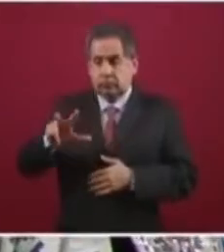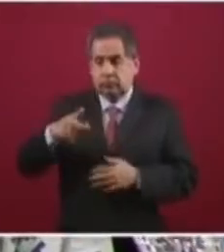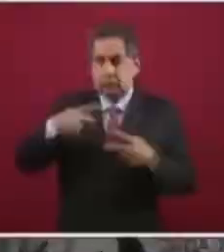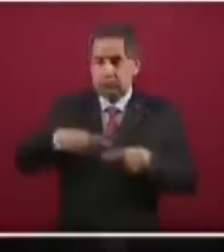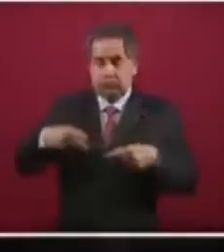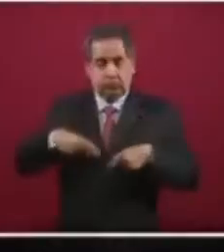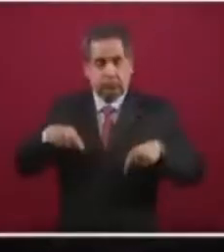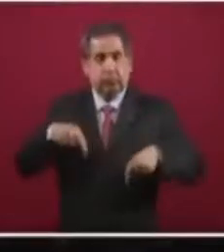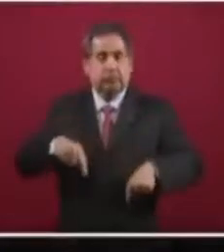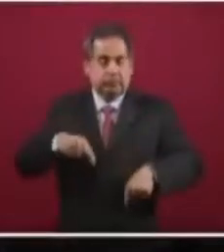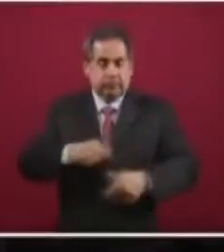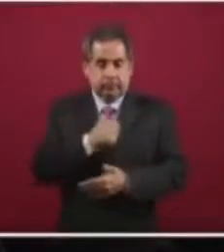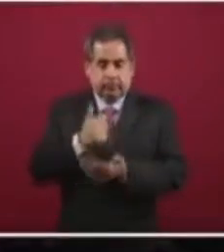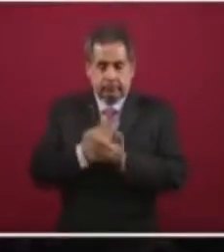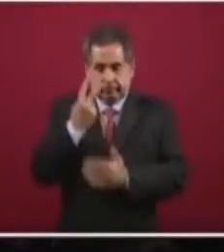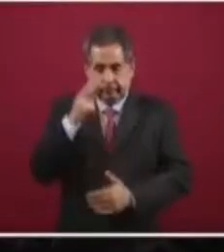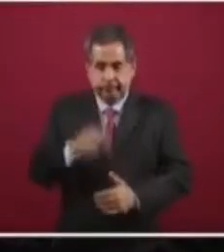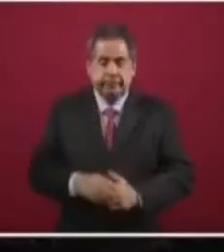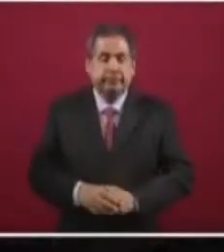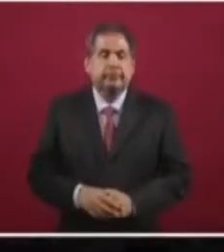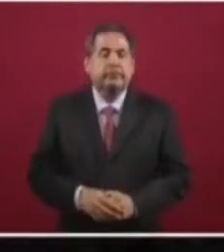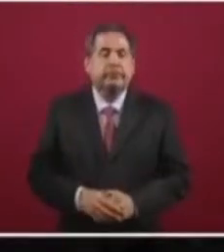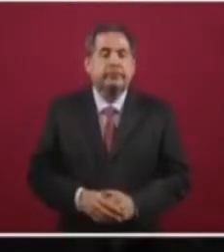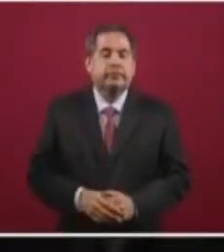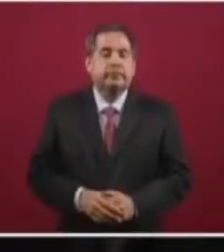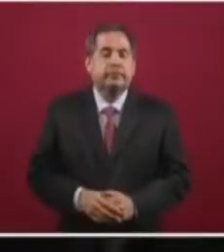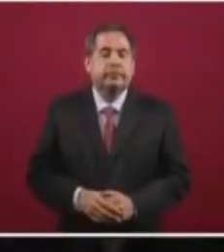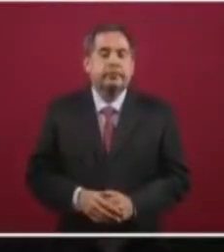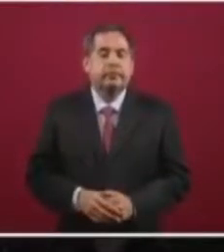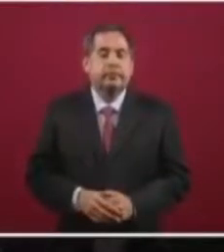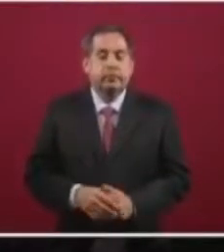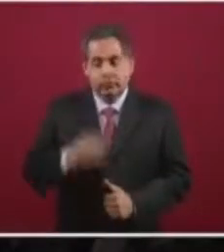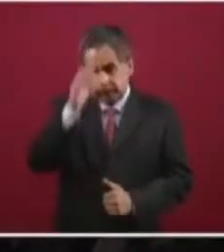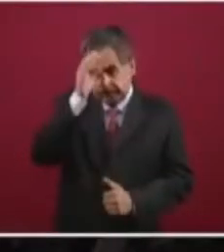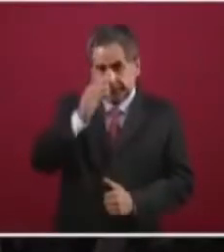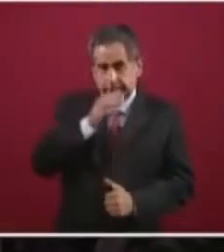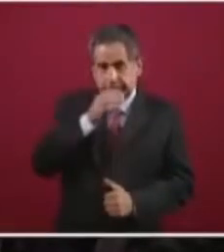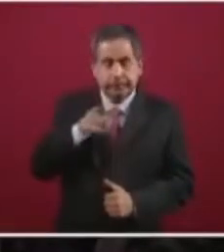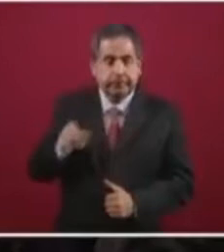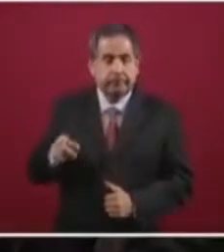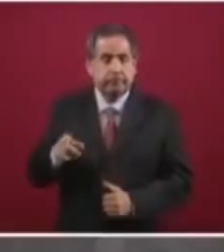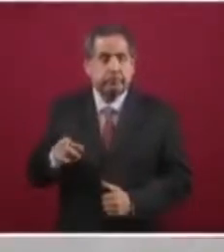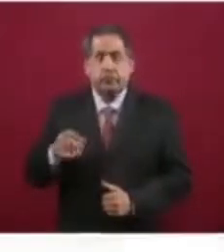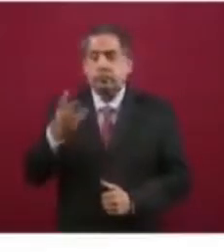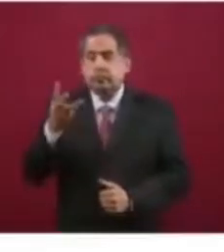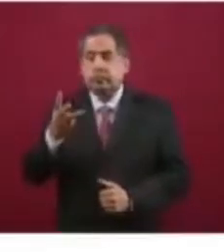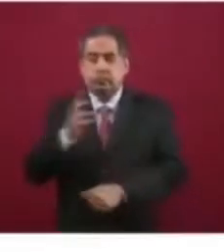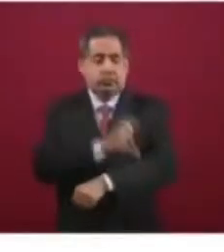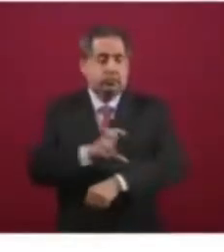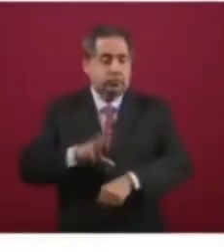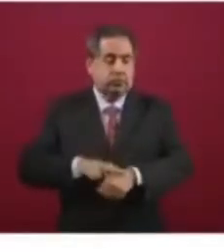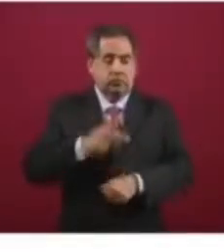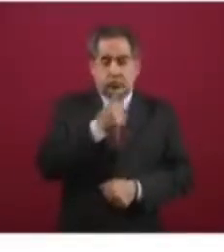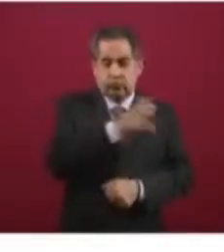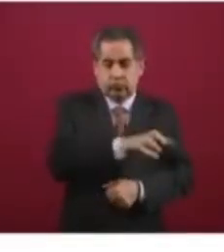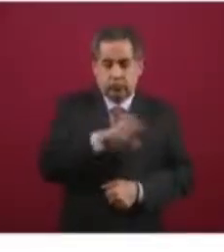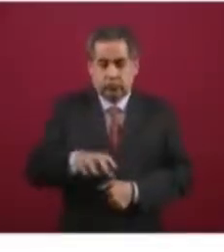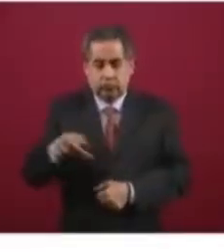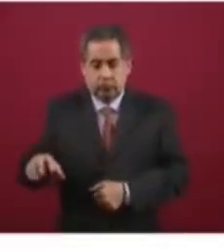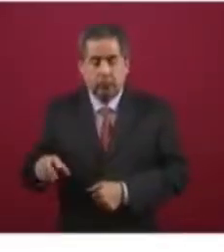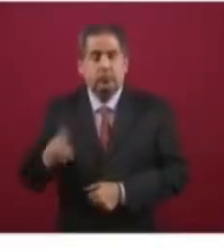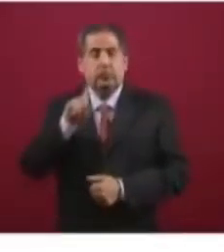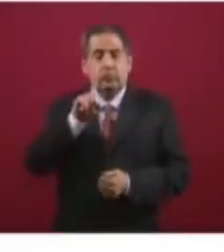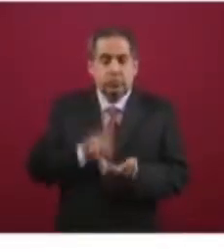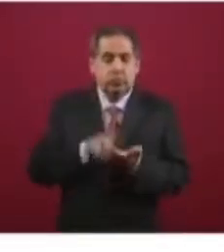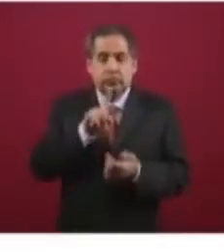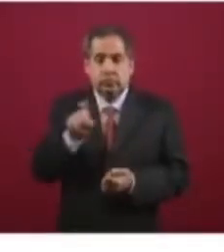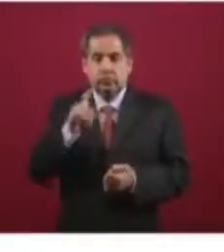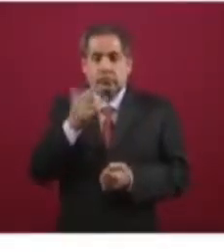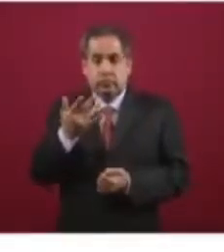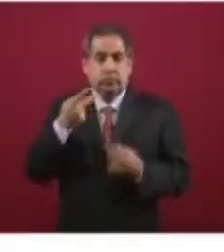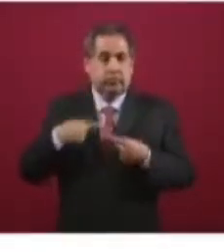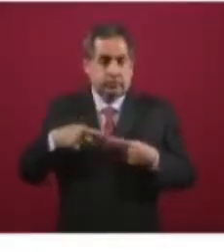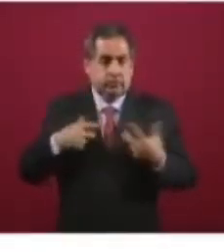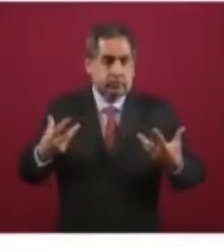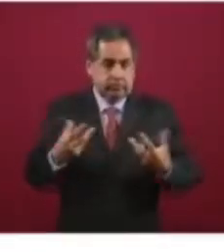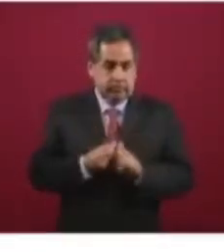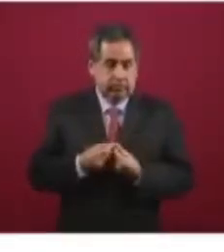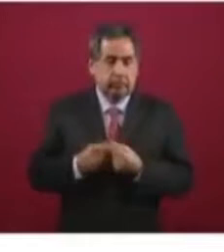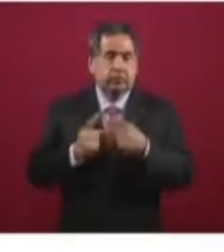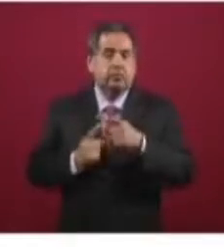El caso de Coahuila, tres coordinaciones regionales con mil 150 elementos y le sumamos o lo agregamos